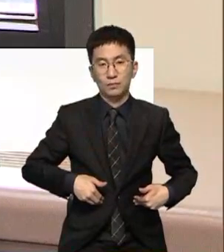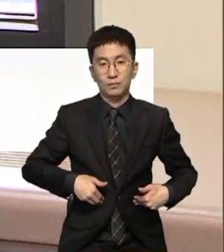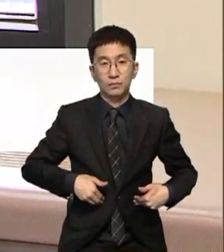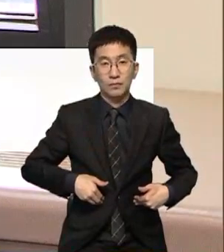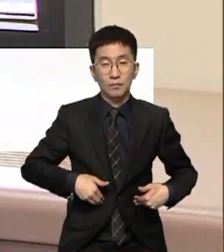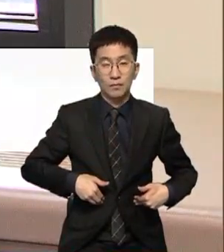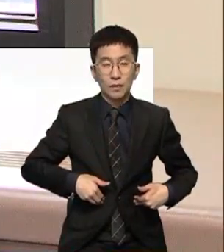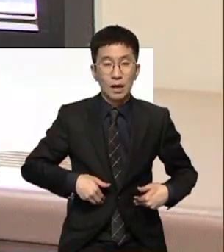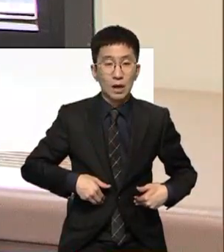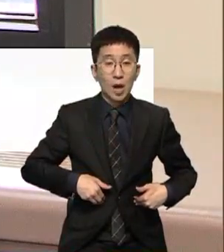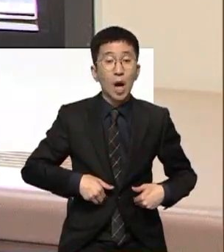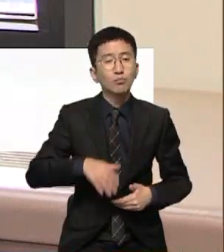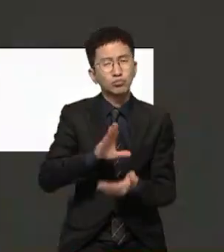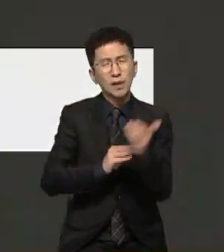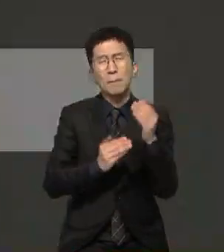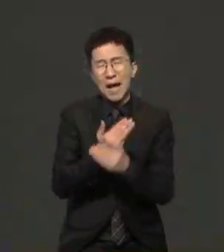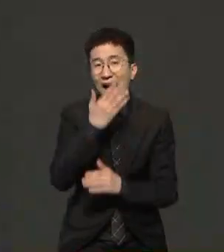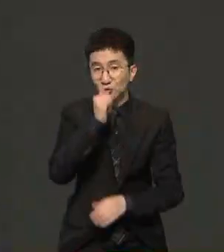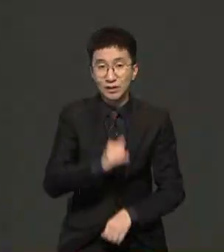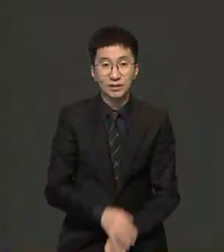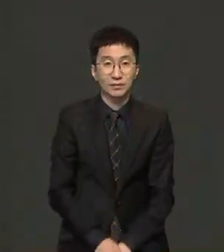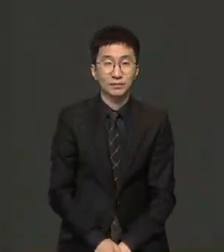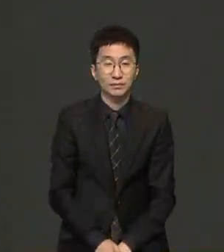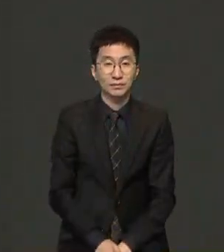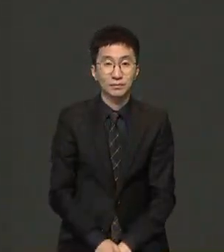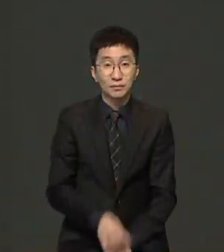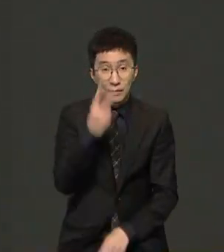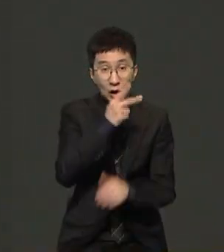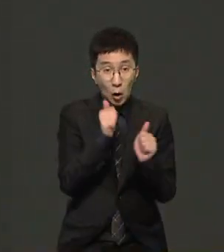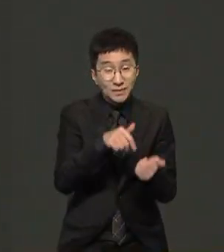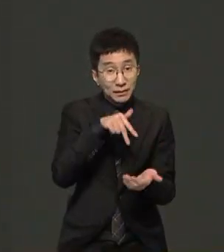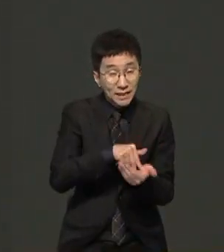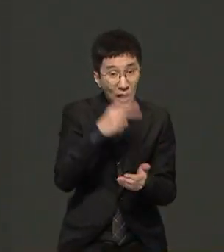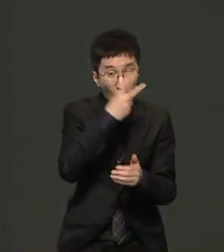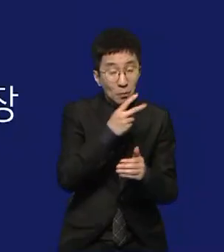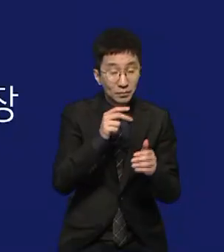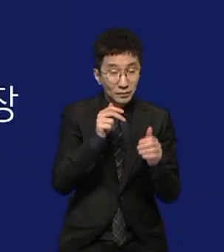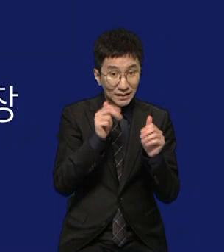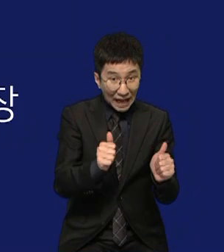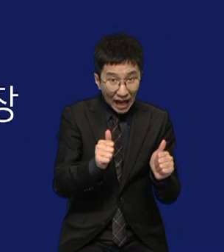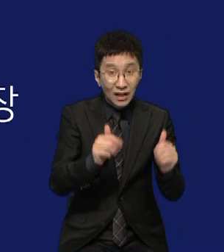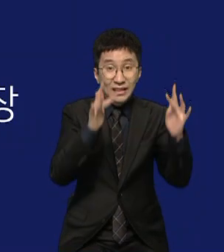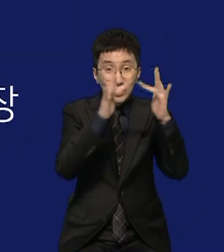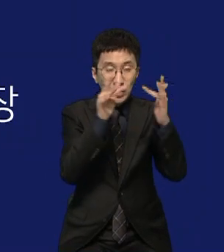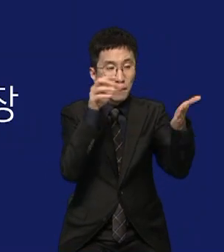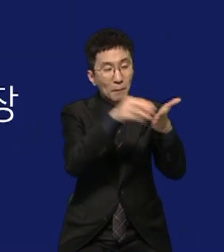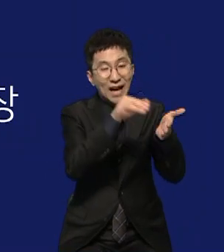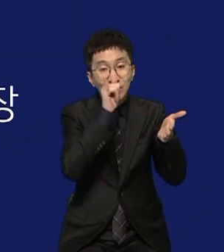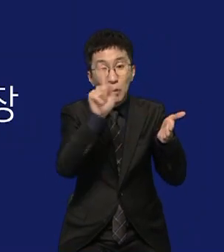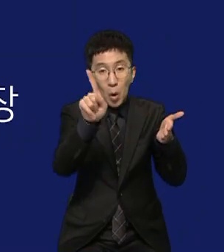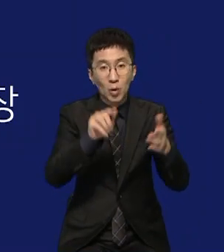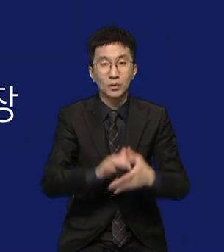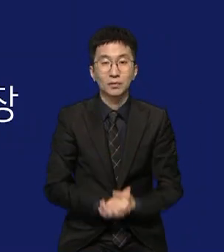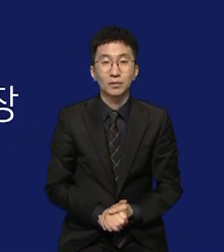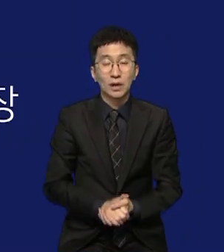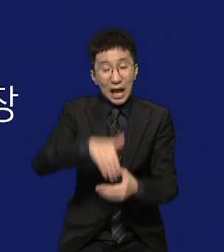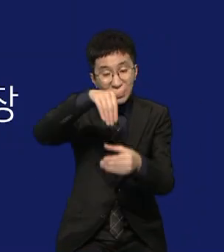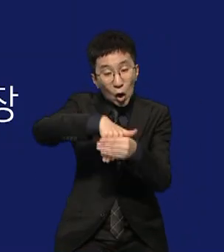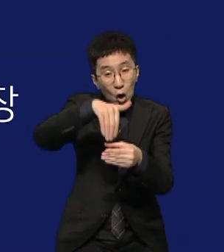(기자) 한 검사는 검찰 내부망 글에서 지방선거는 입건자 수가 4천 명에서 6천